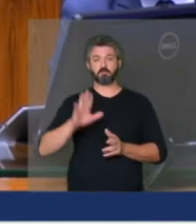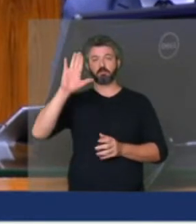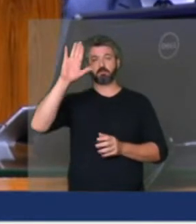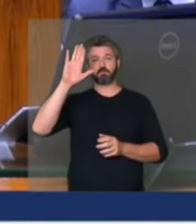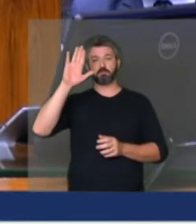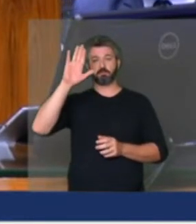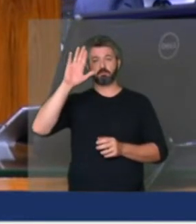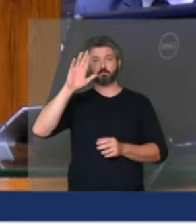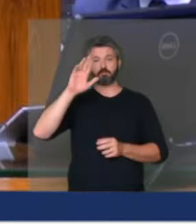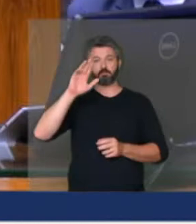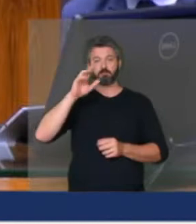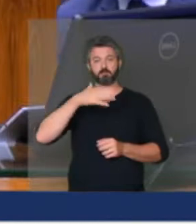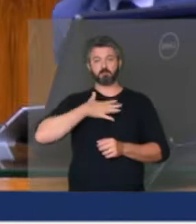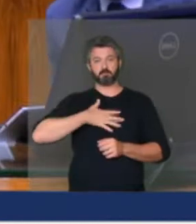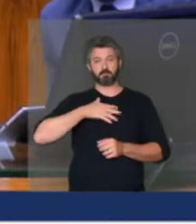DE BANCADAS. COMO VOTA... COMO